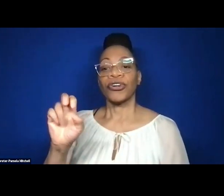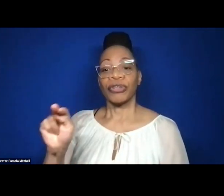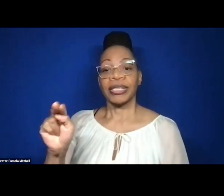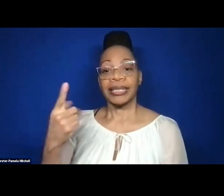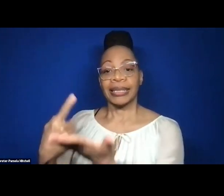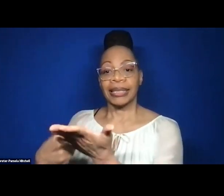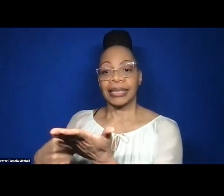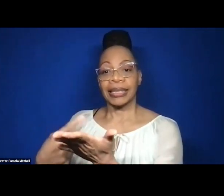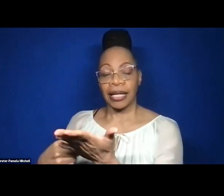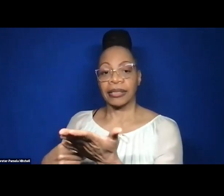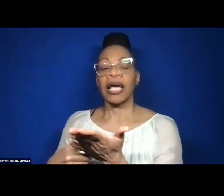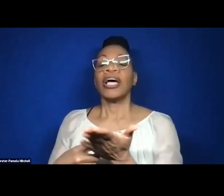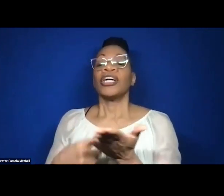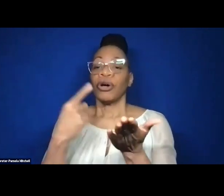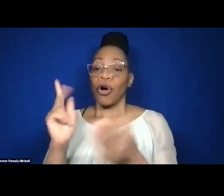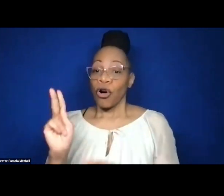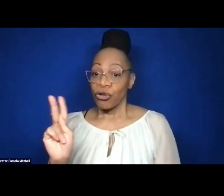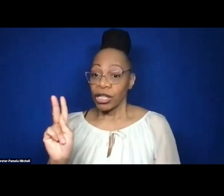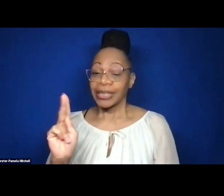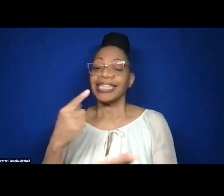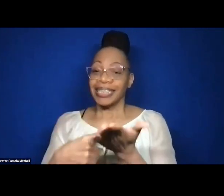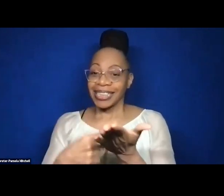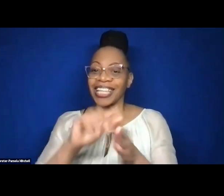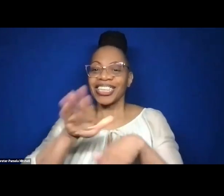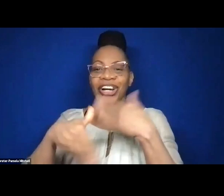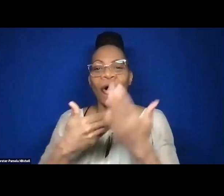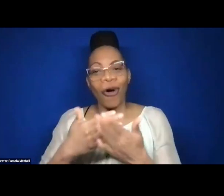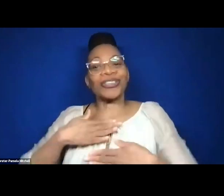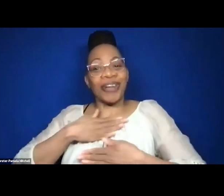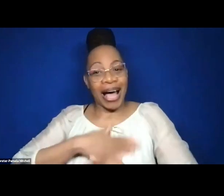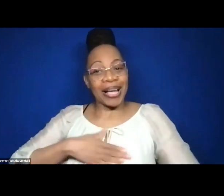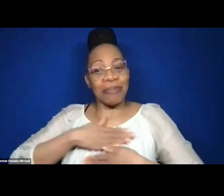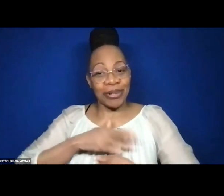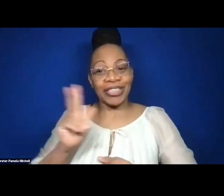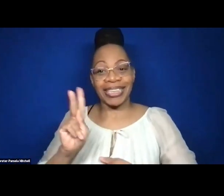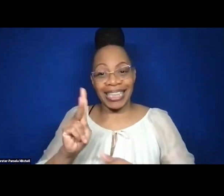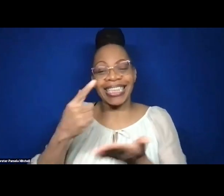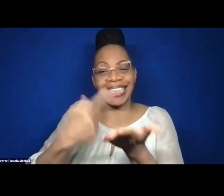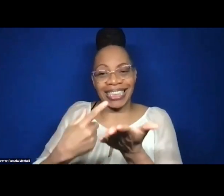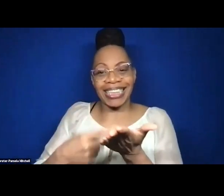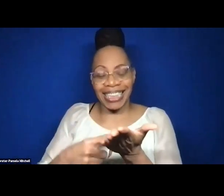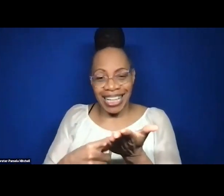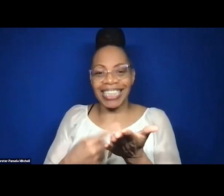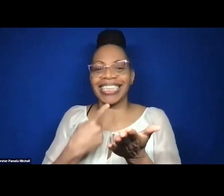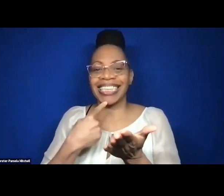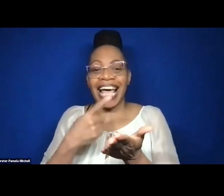[Jarita] Ella cubrió todo, lo cual realmente aprecio que haya cubierto todo. Prácticamente dijo todo lo que iba a decir,